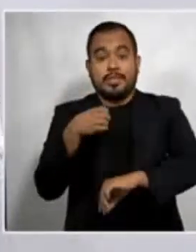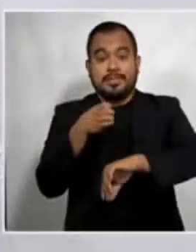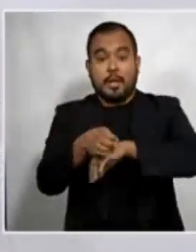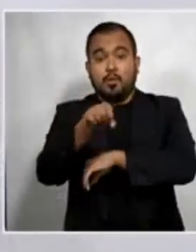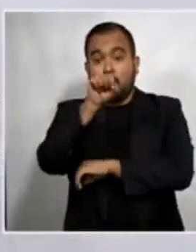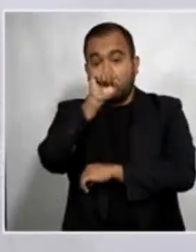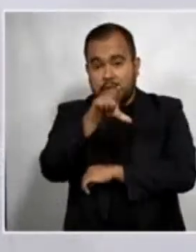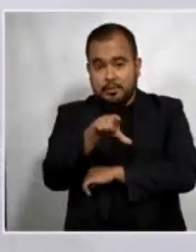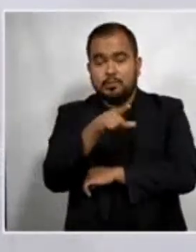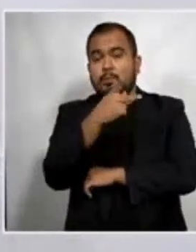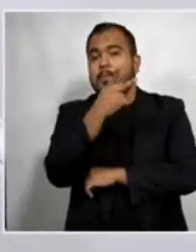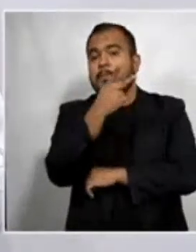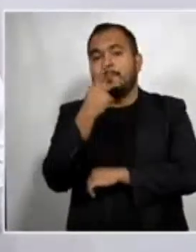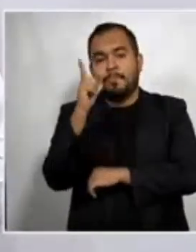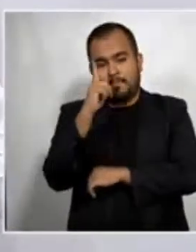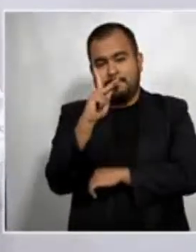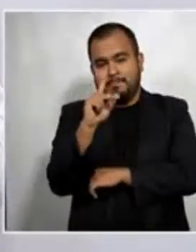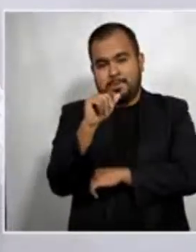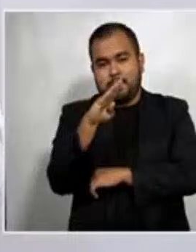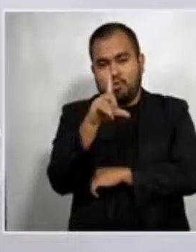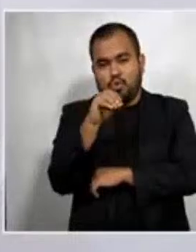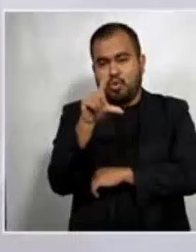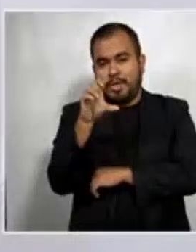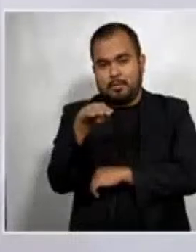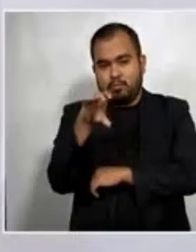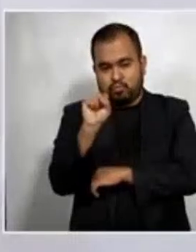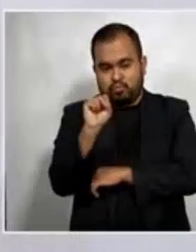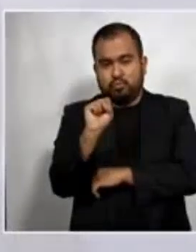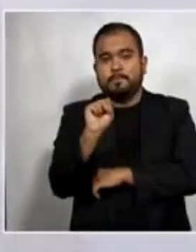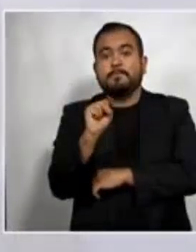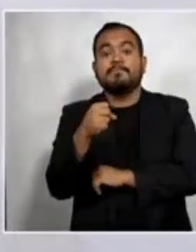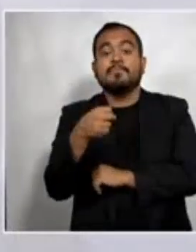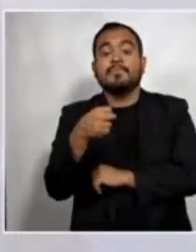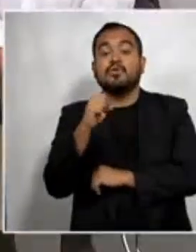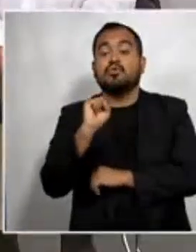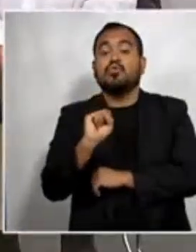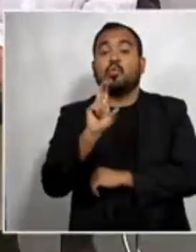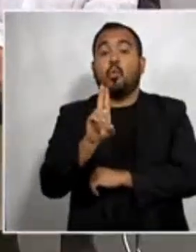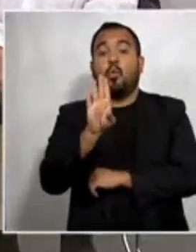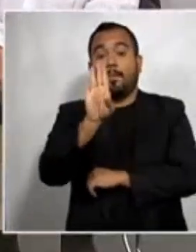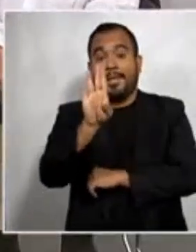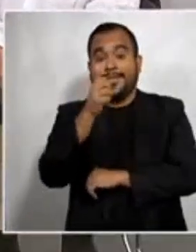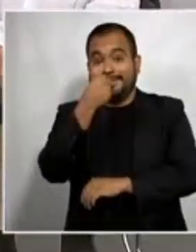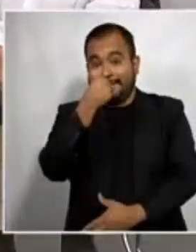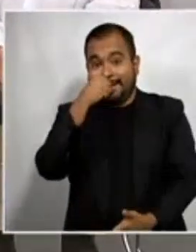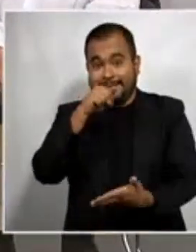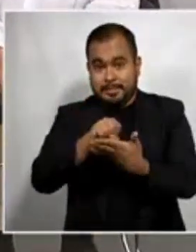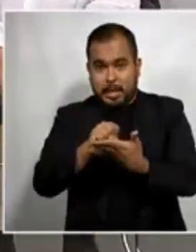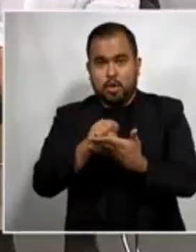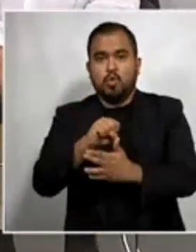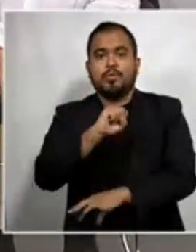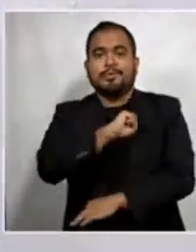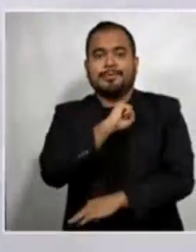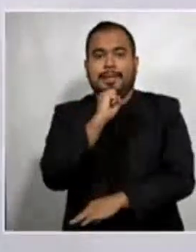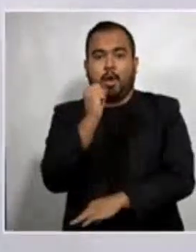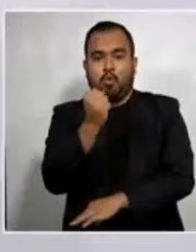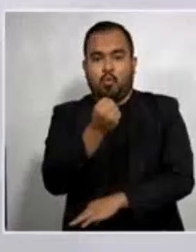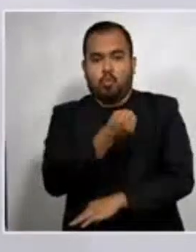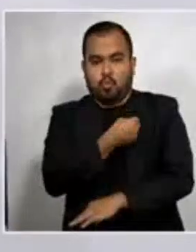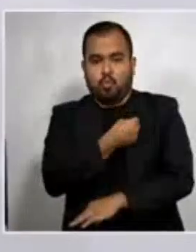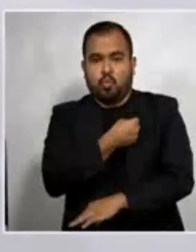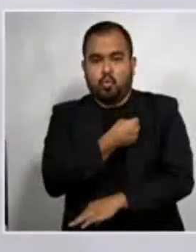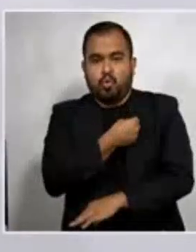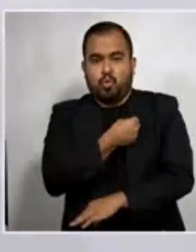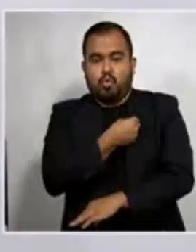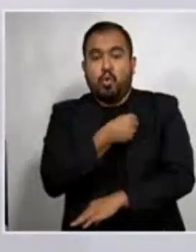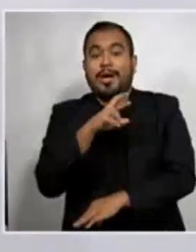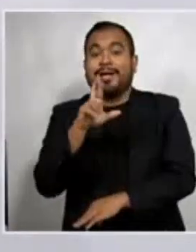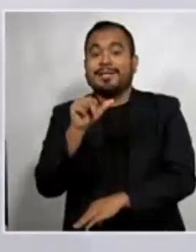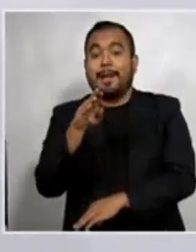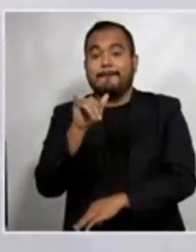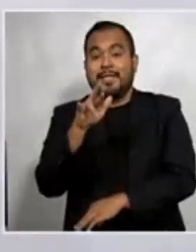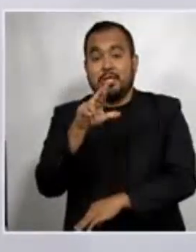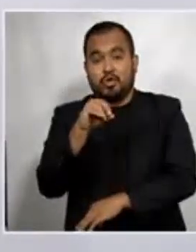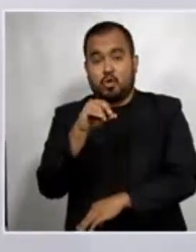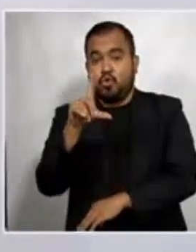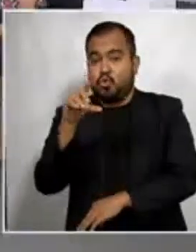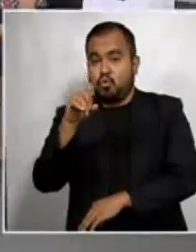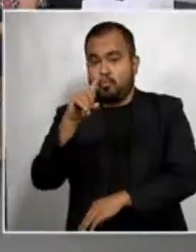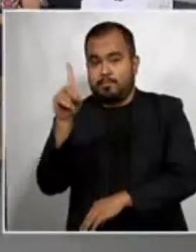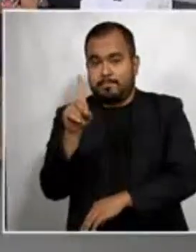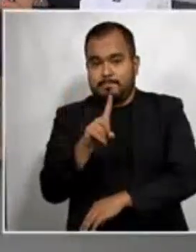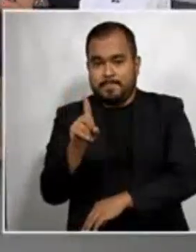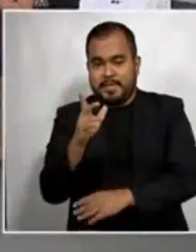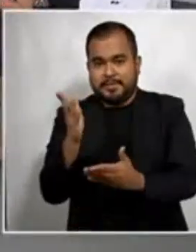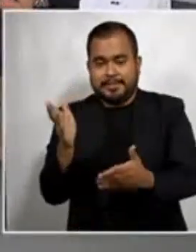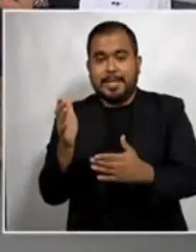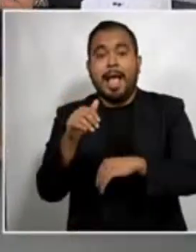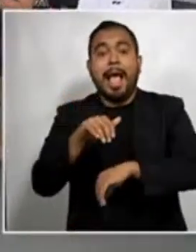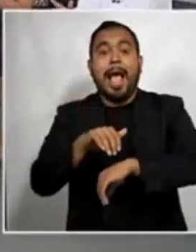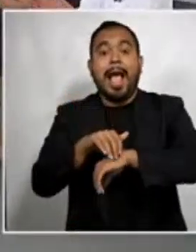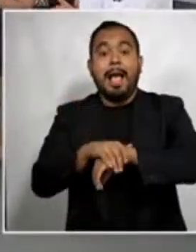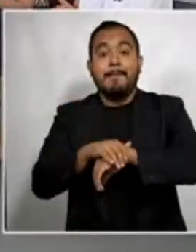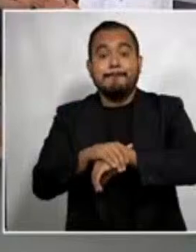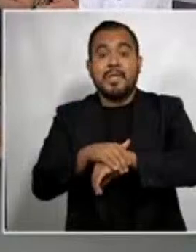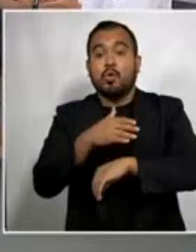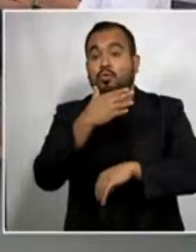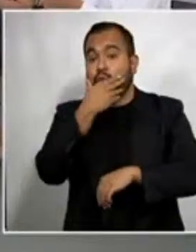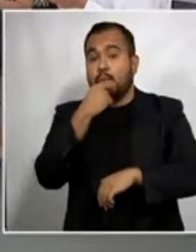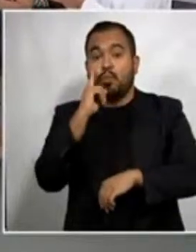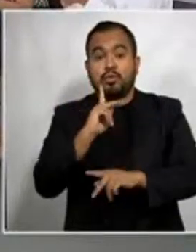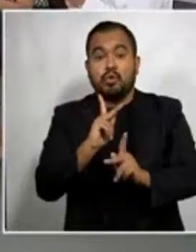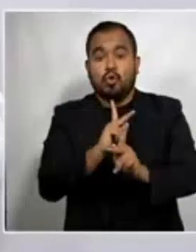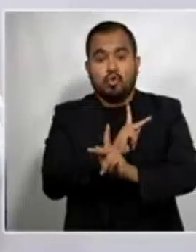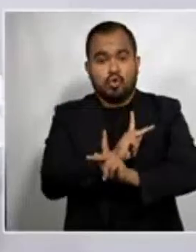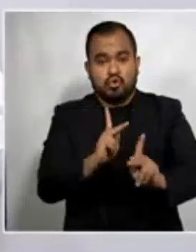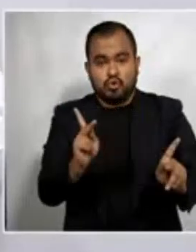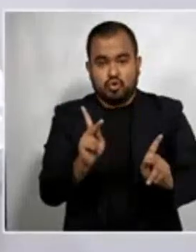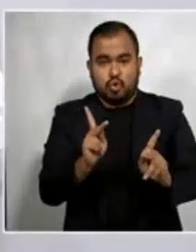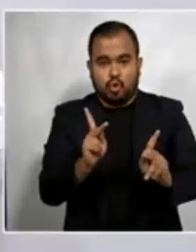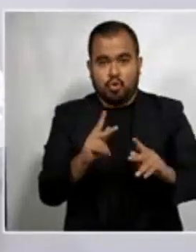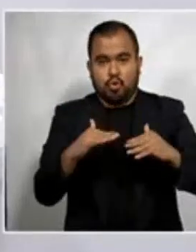Pablo Lemus, subsecretario de salud. Subsecretario de salud, Ramiro López. Amigas y amigos,